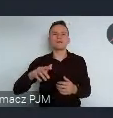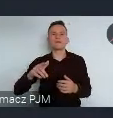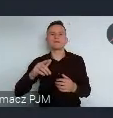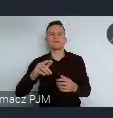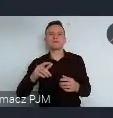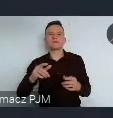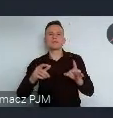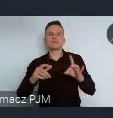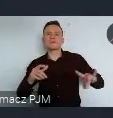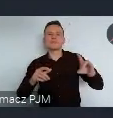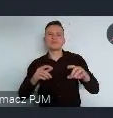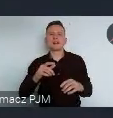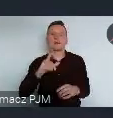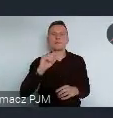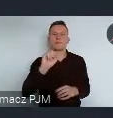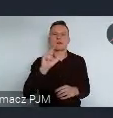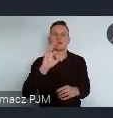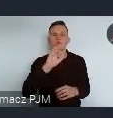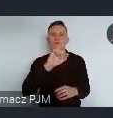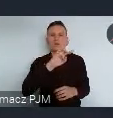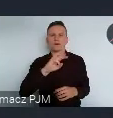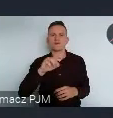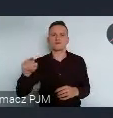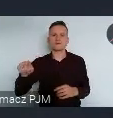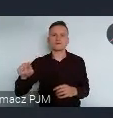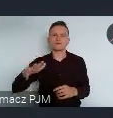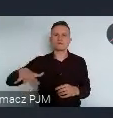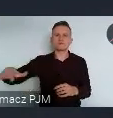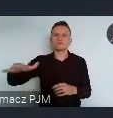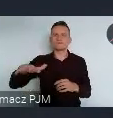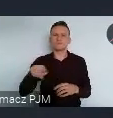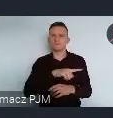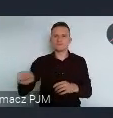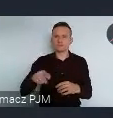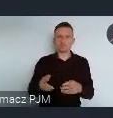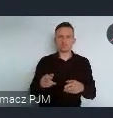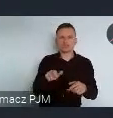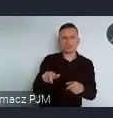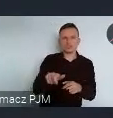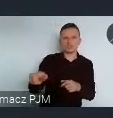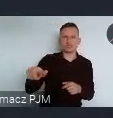kończący się już projekt budowy ścieżki rowerowej Rawicz - Osiek,